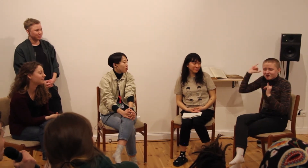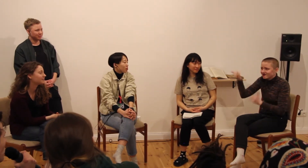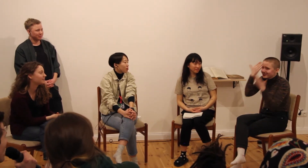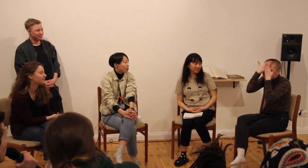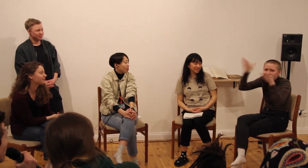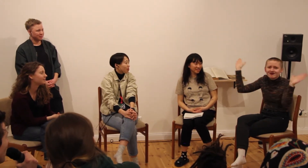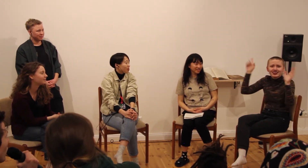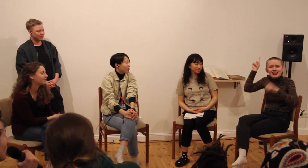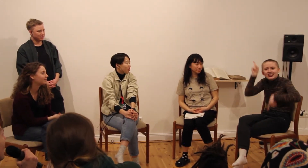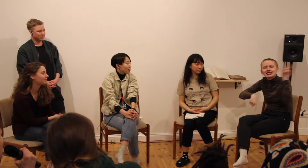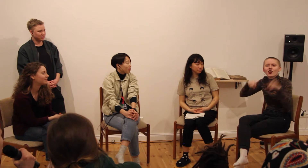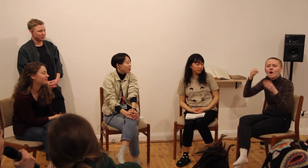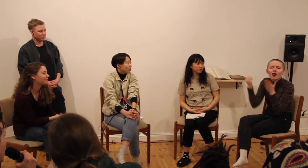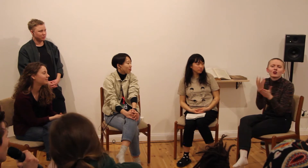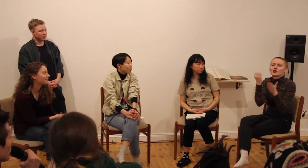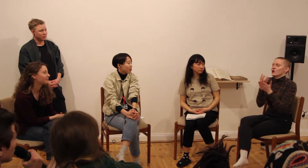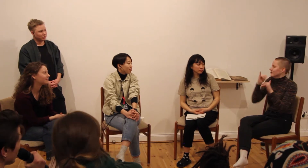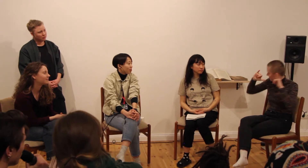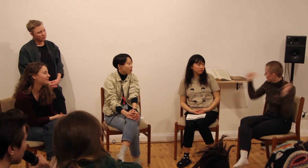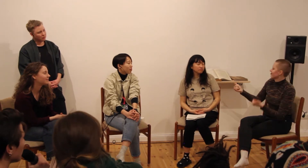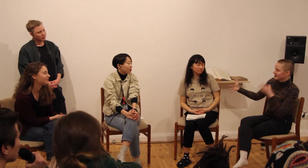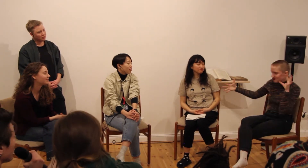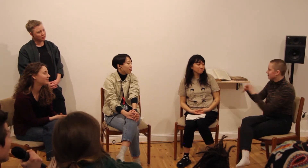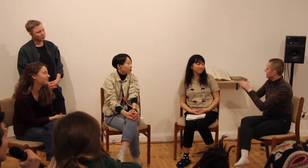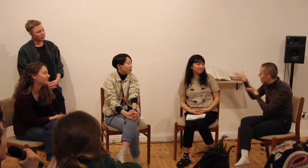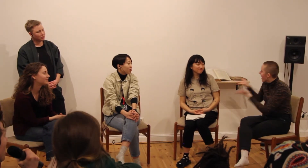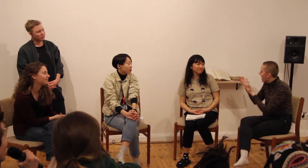es wäre doch super schön, Südkorea und Deutschland zusammen zu verbinden,